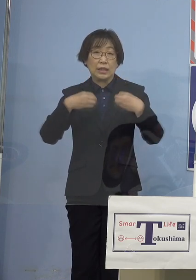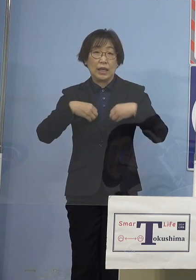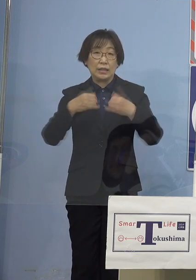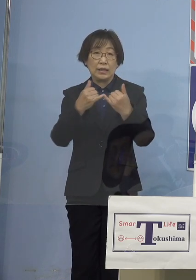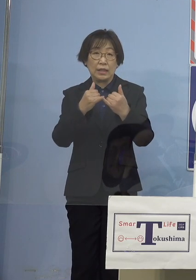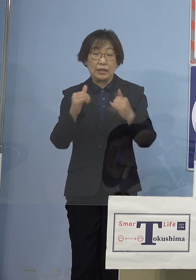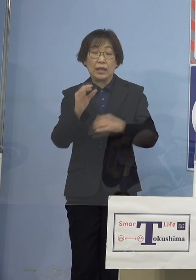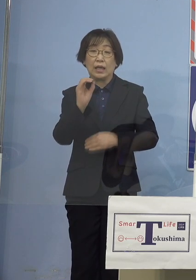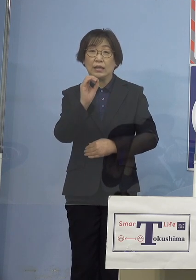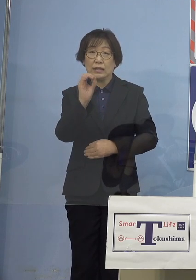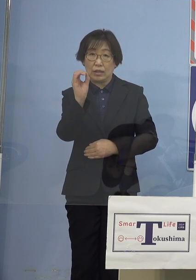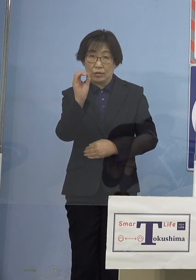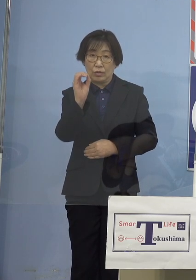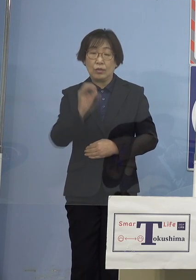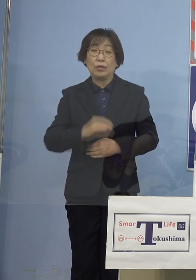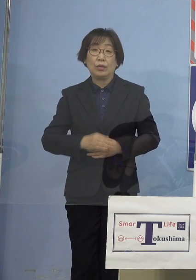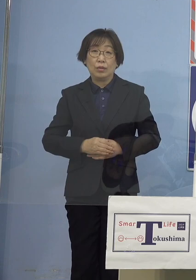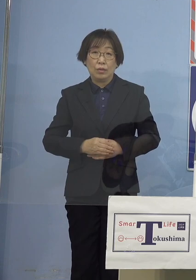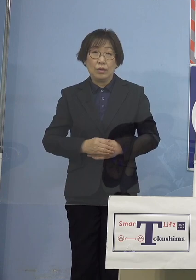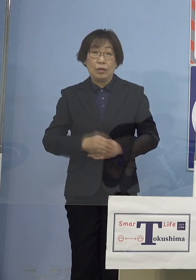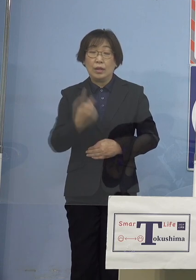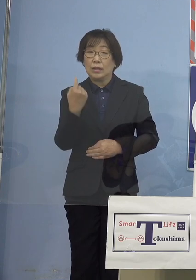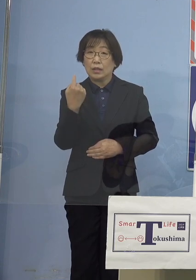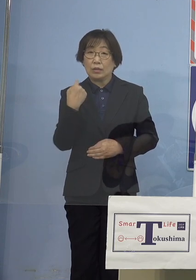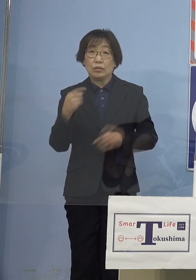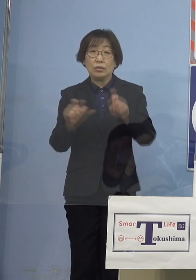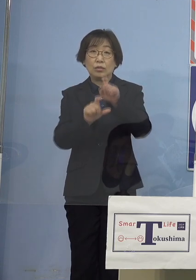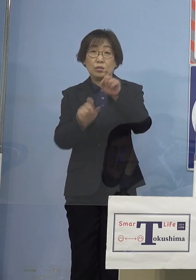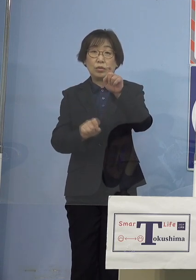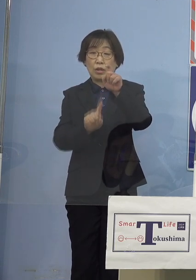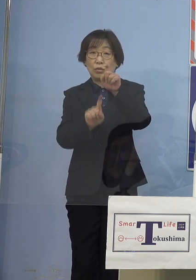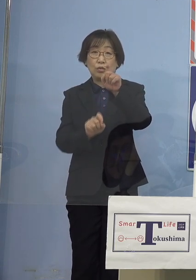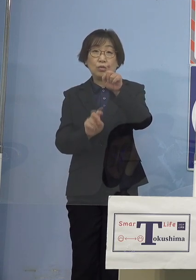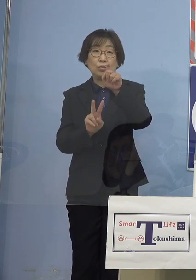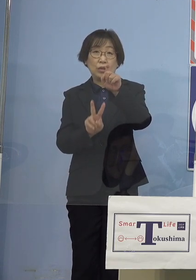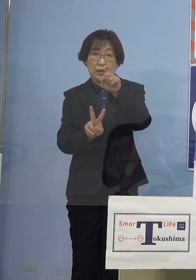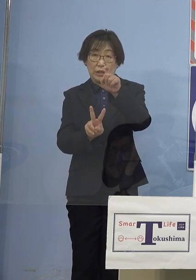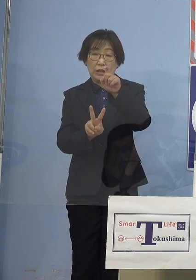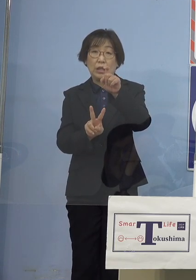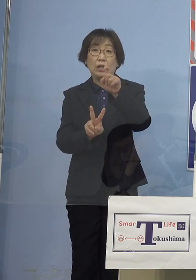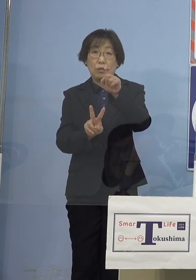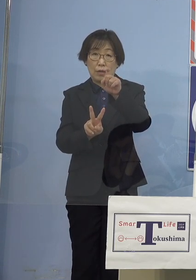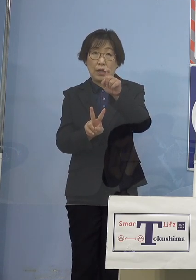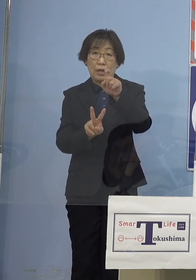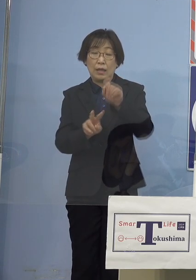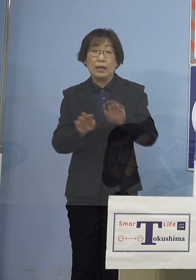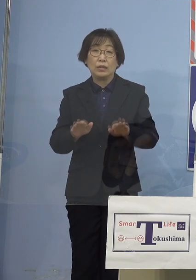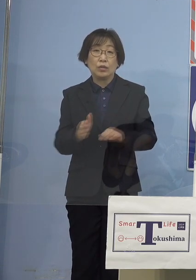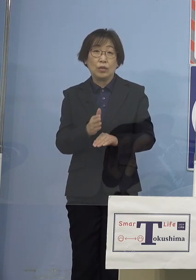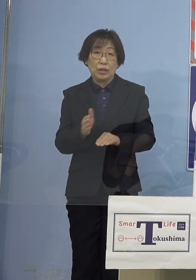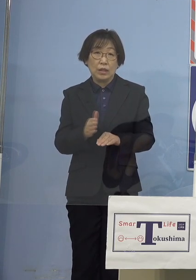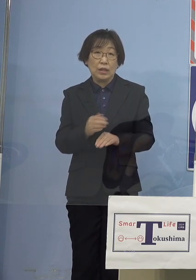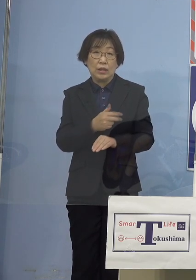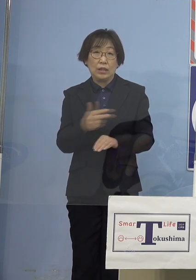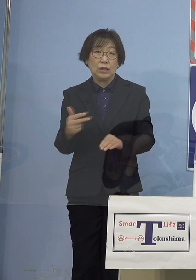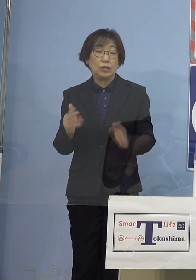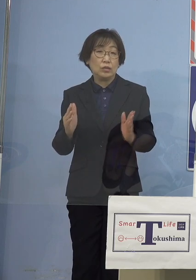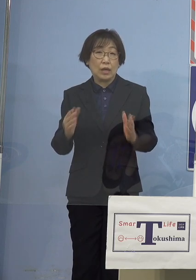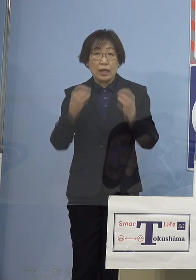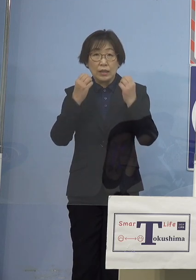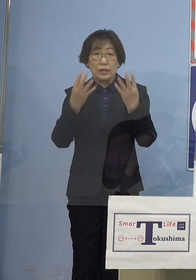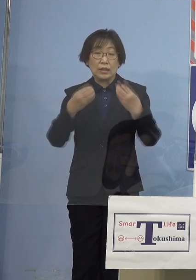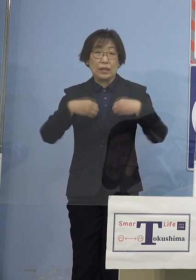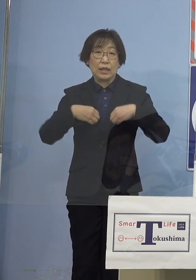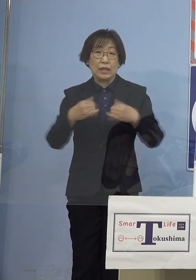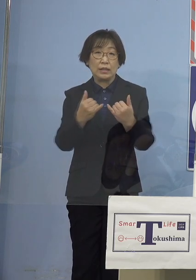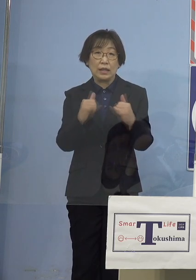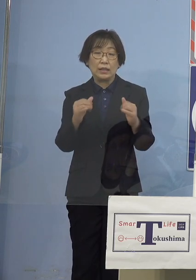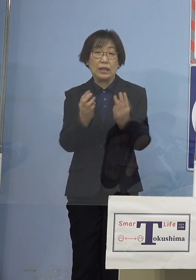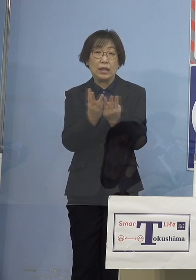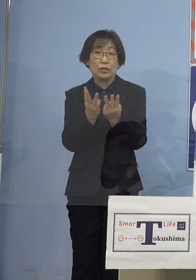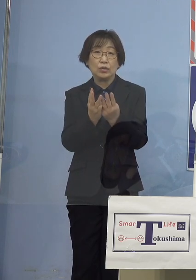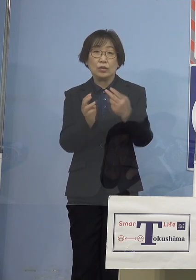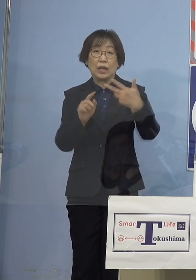また、昨日、10月12日には 直近1週間の新規感染者数が7名と